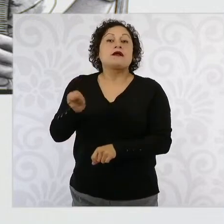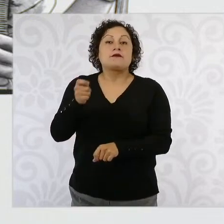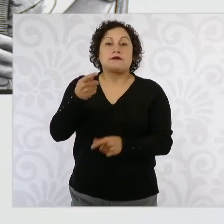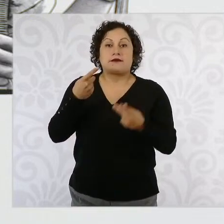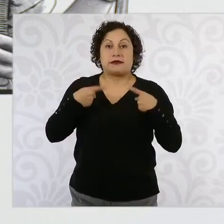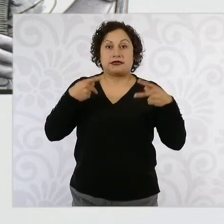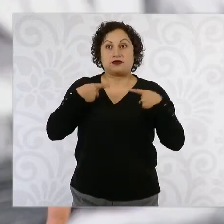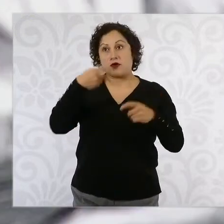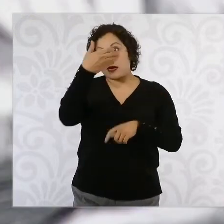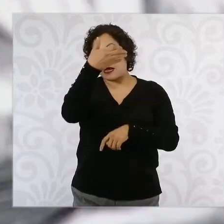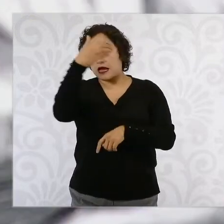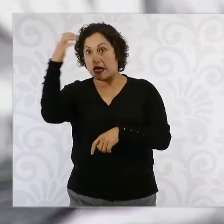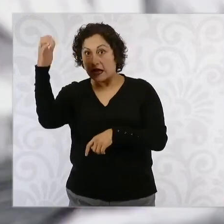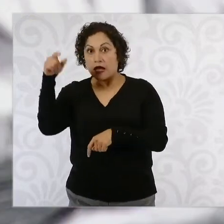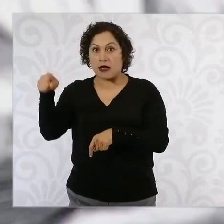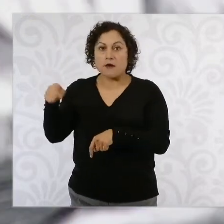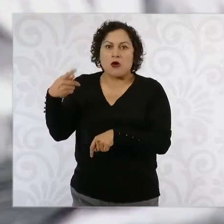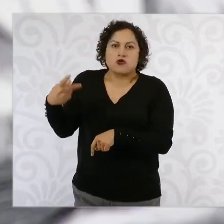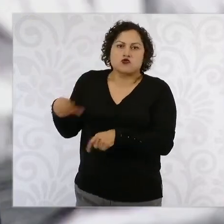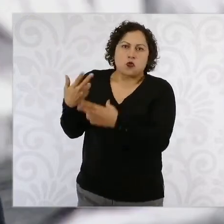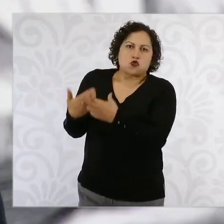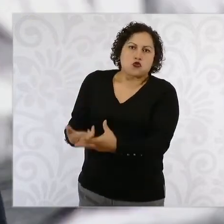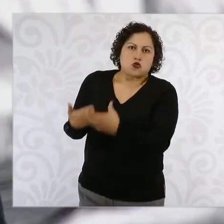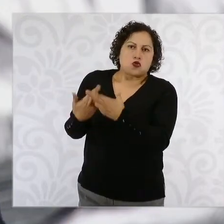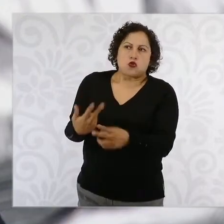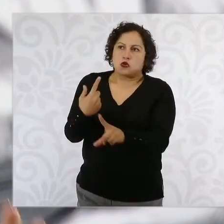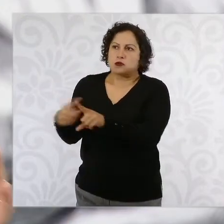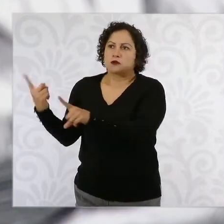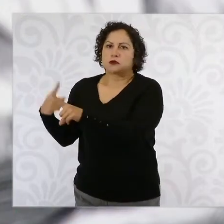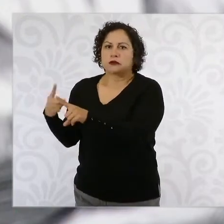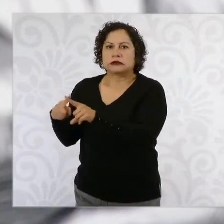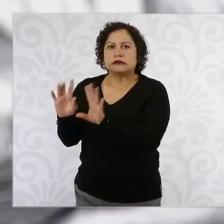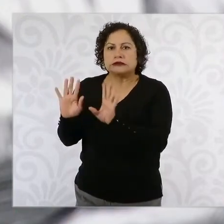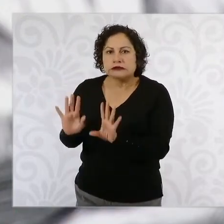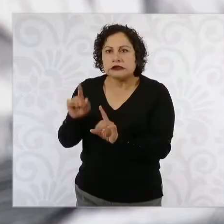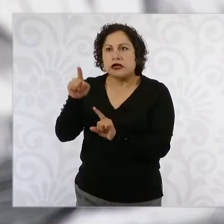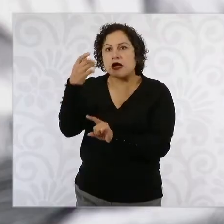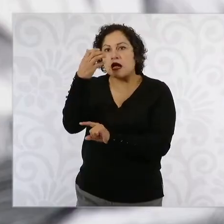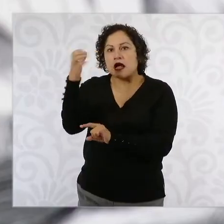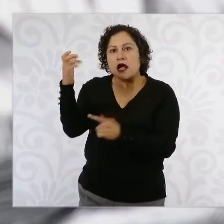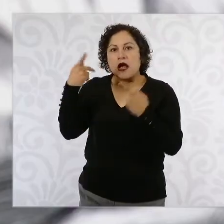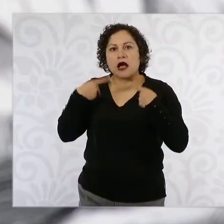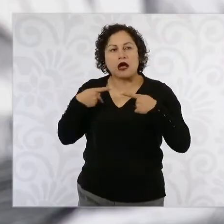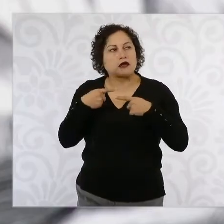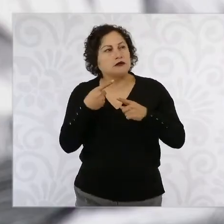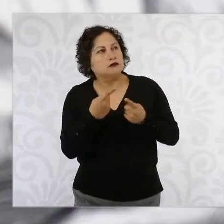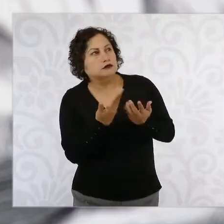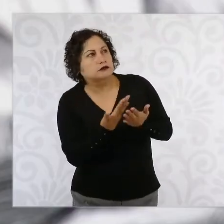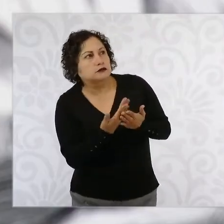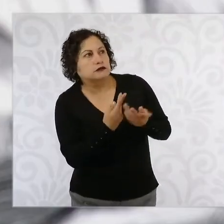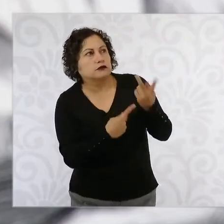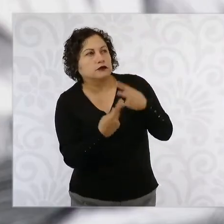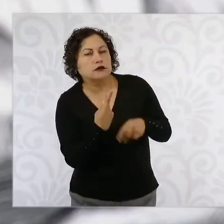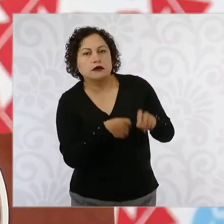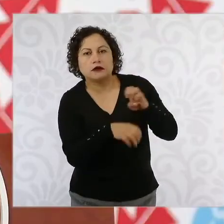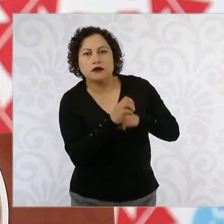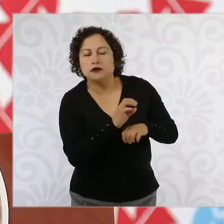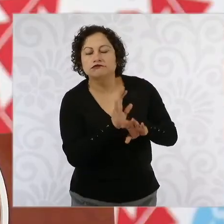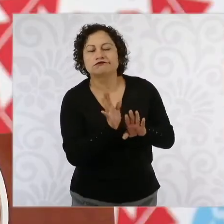una empresa transnacional la semilla entonces conservar el maíz en México no transgénico es